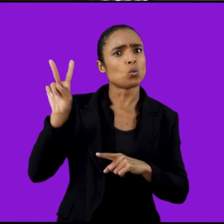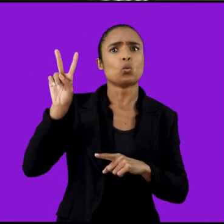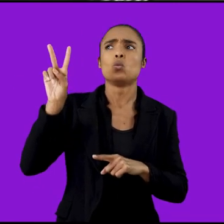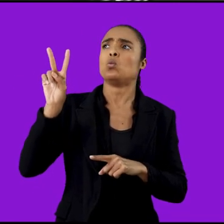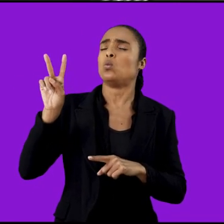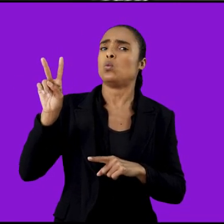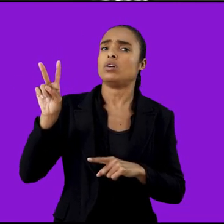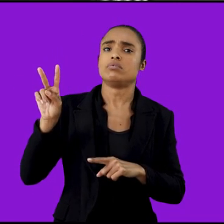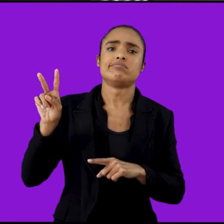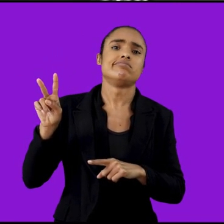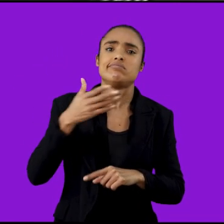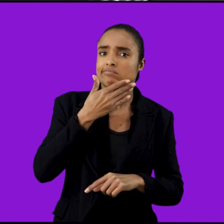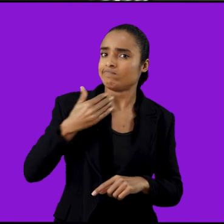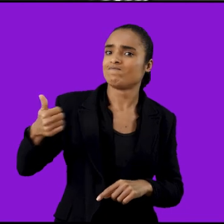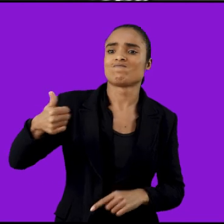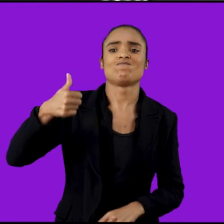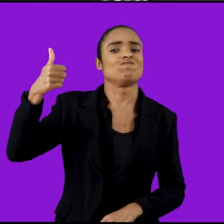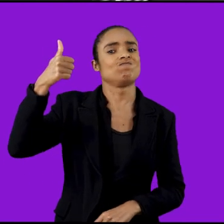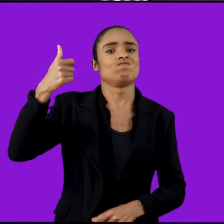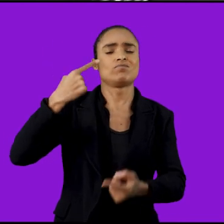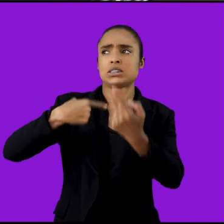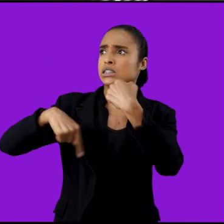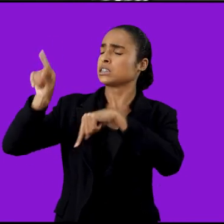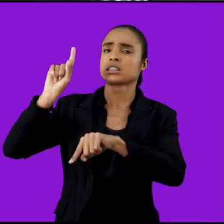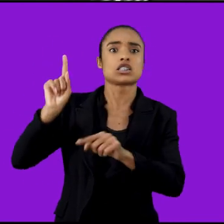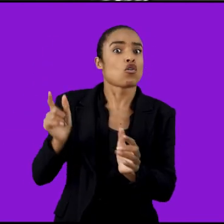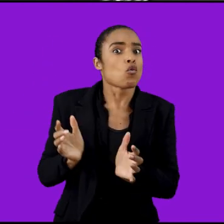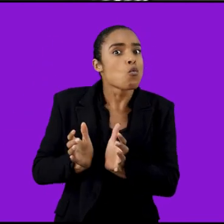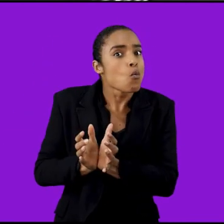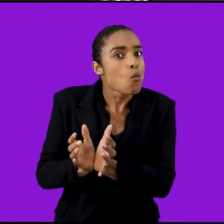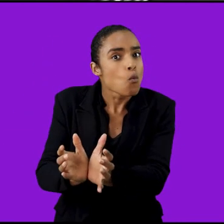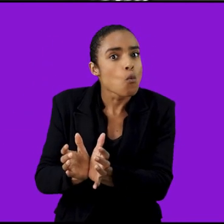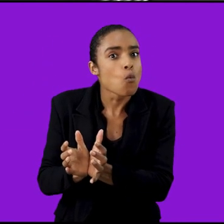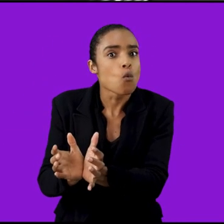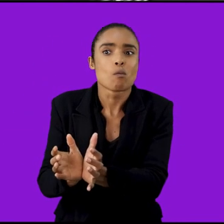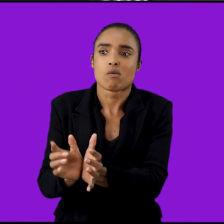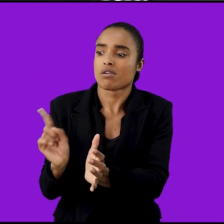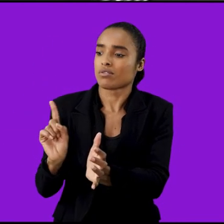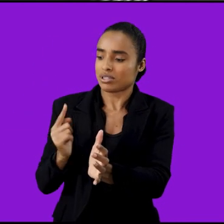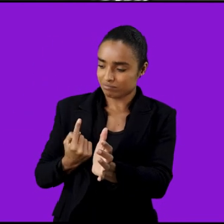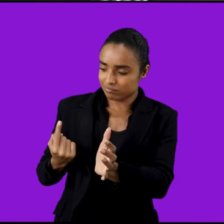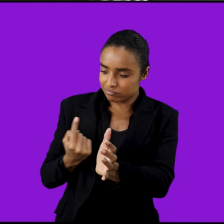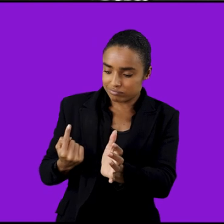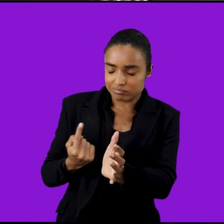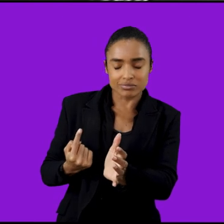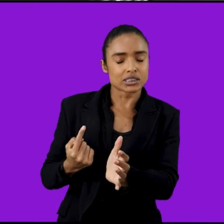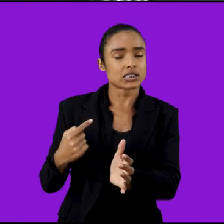Ah, sim. É uma vitória coletiva nossa Cada uma das conquistas. Cada vez que a gente